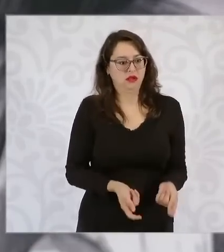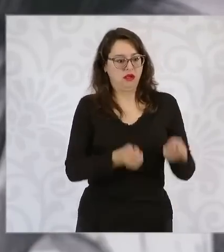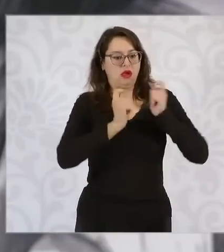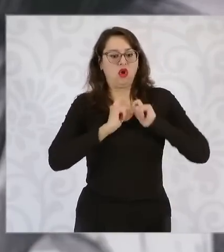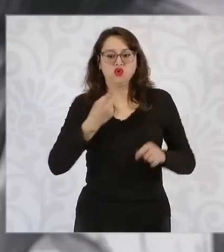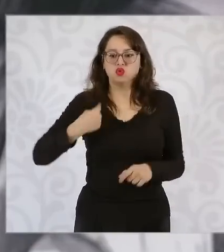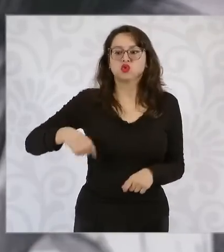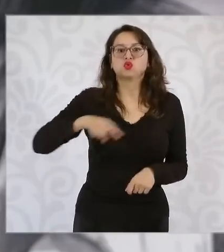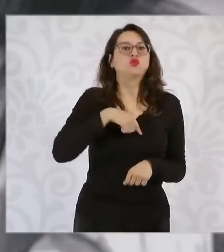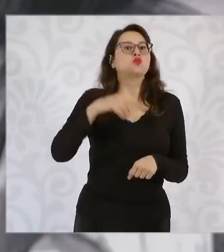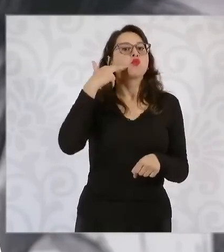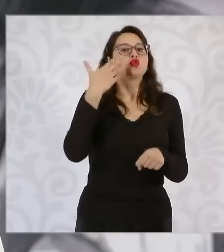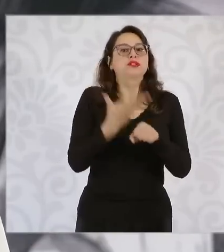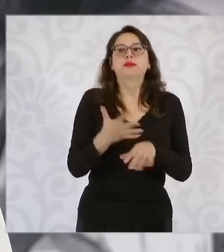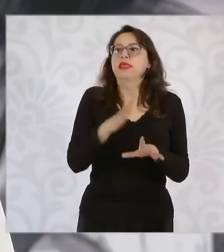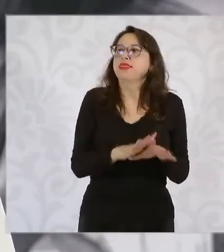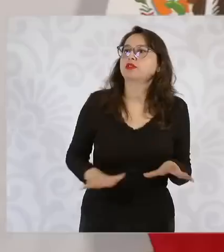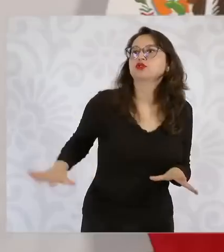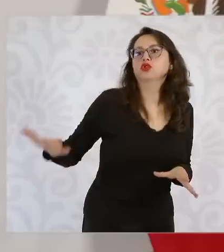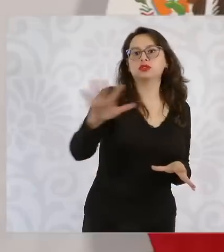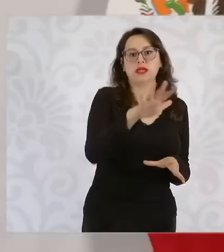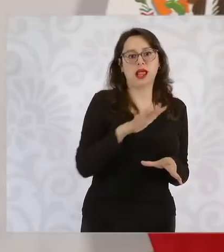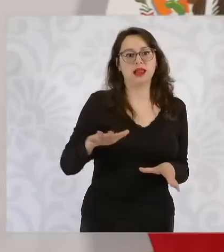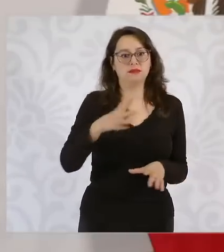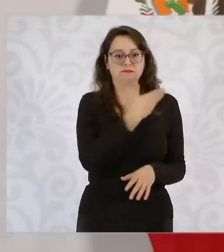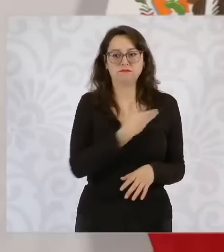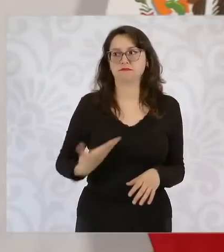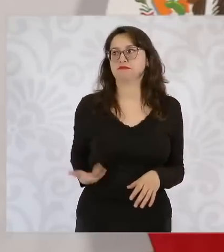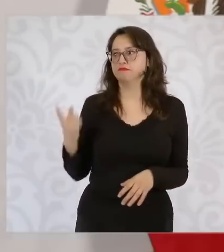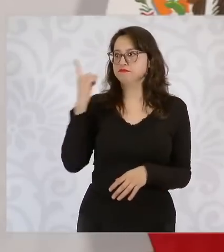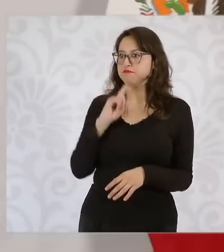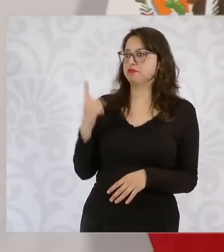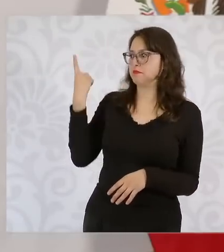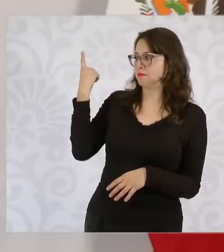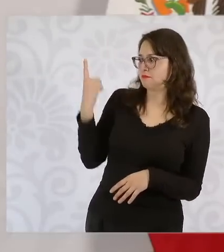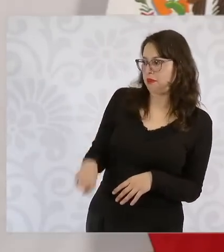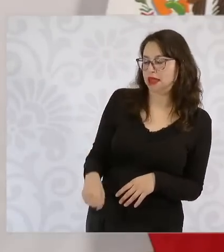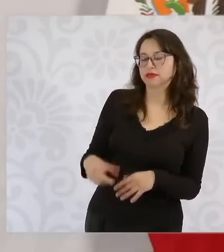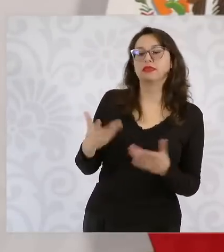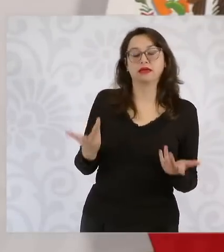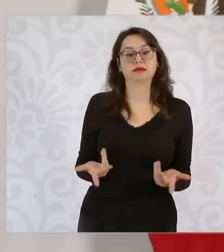nos ha instruido la presidenta de la República a través de la Reforma constitucional que ustedes